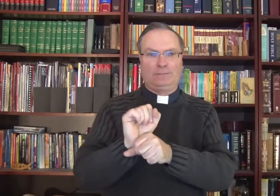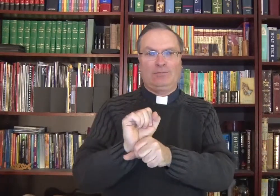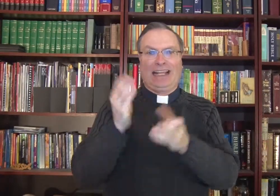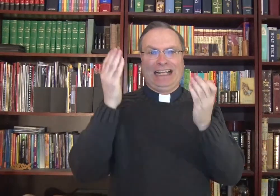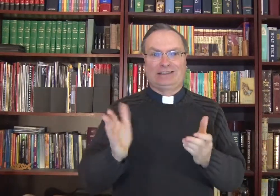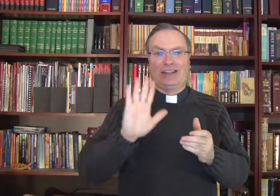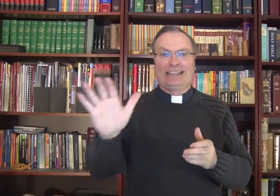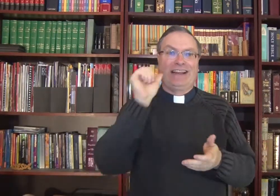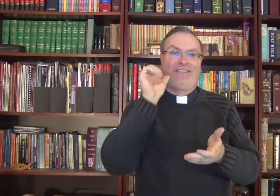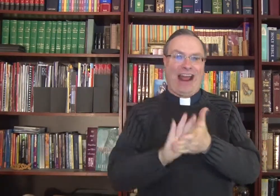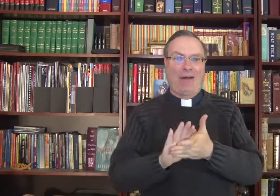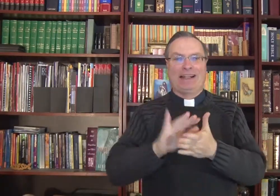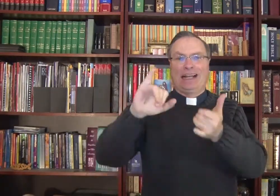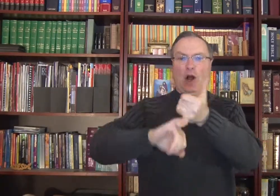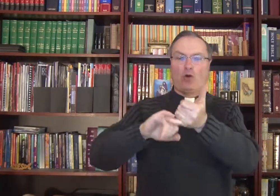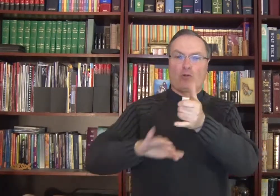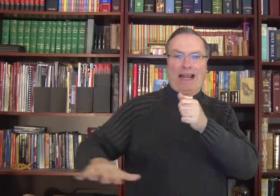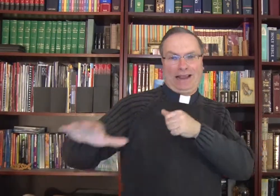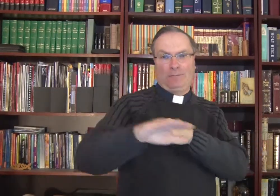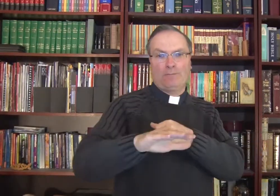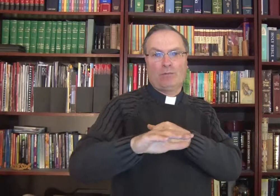ainsi que tes femmes et tes concubines.